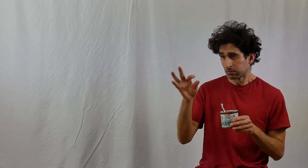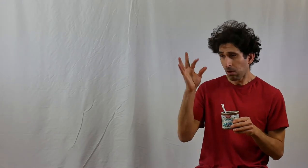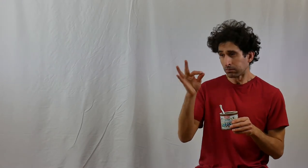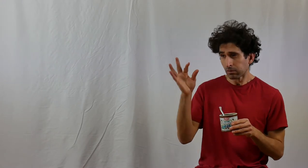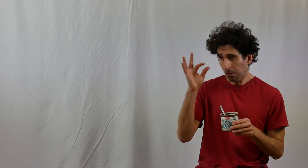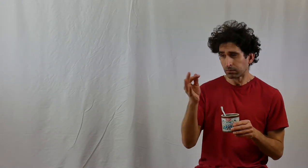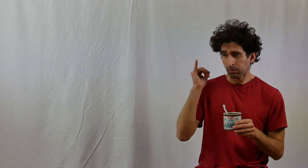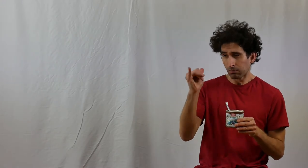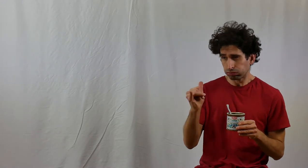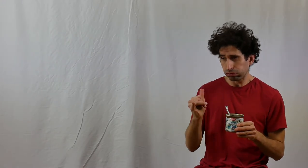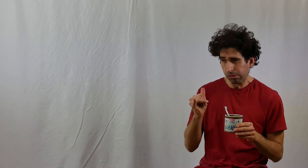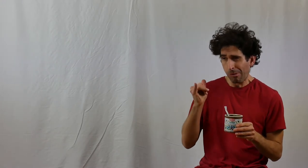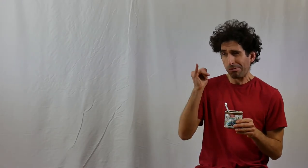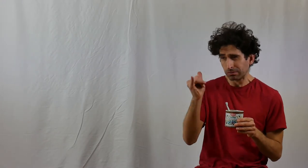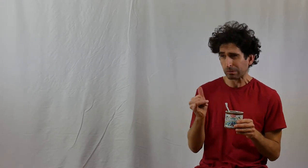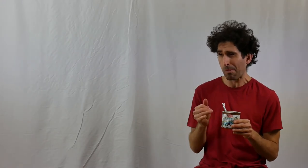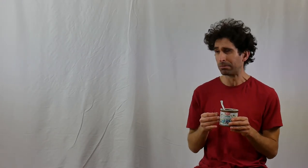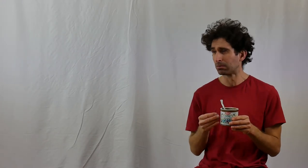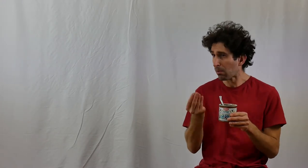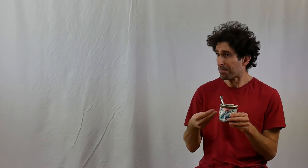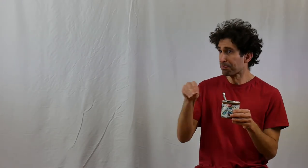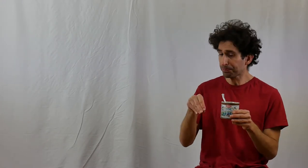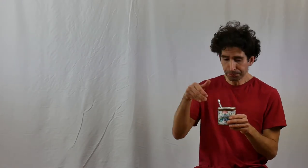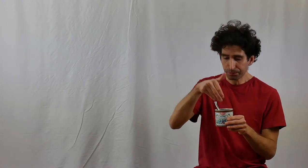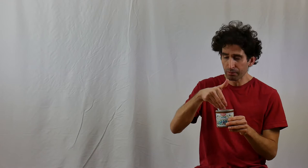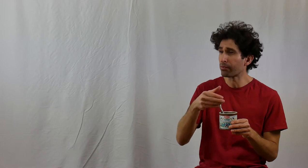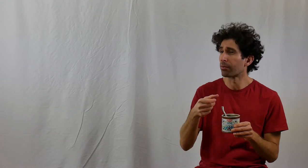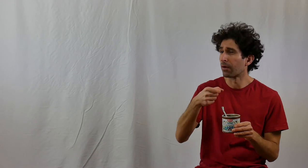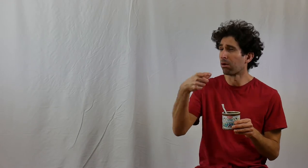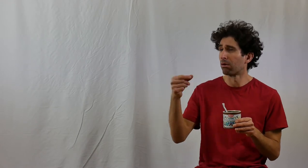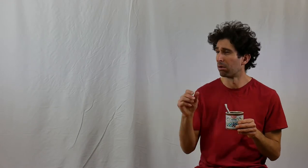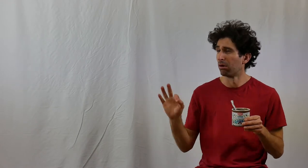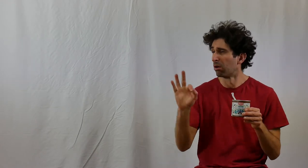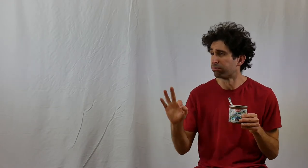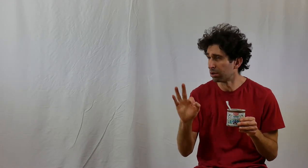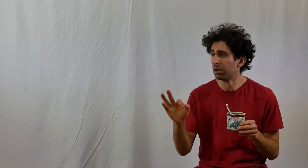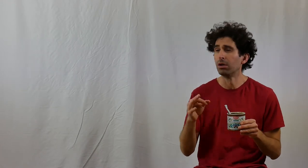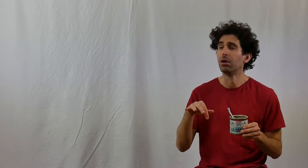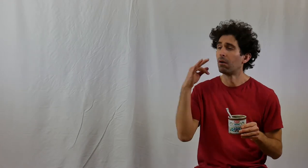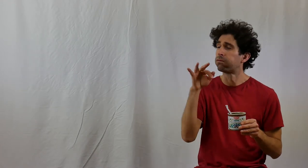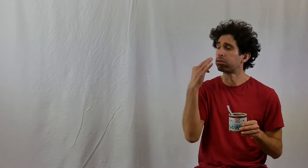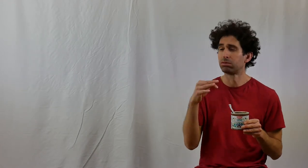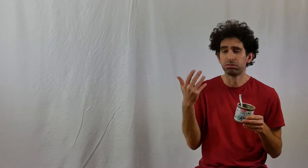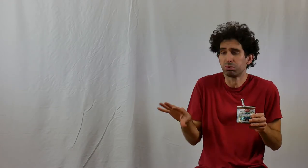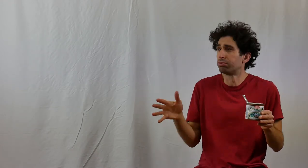Les explications sont longues. En plus, il n'y a pas de feuilles dedans, seulement des fruits.